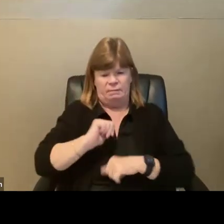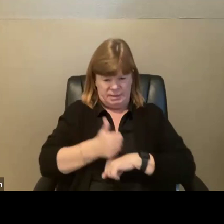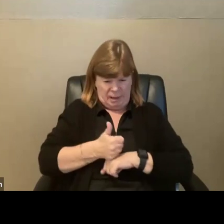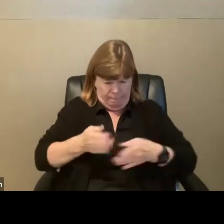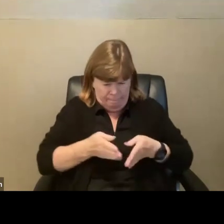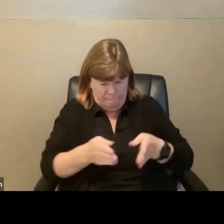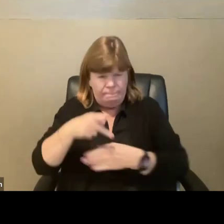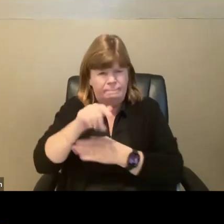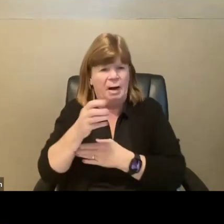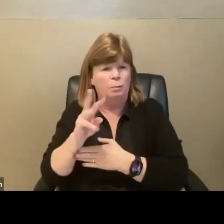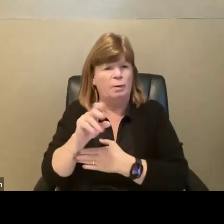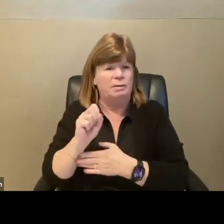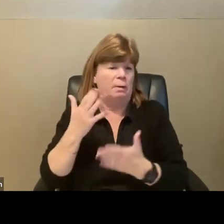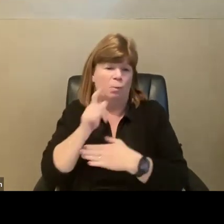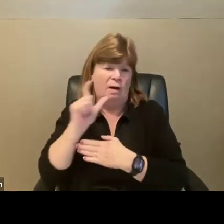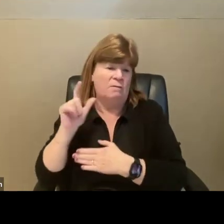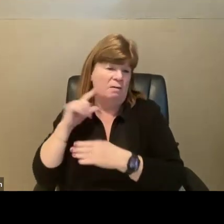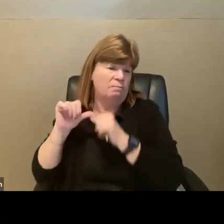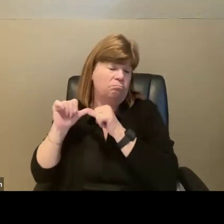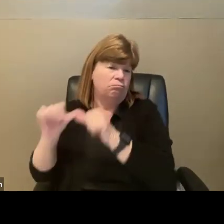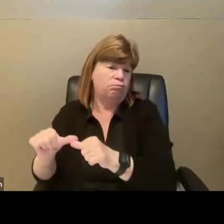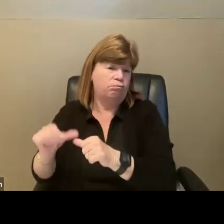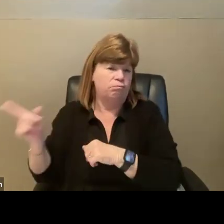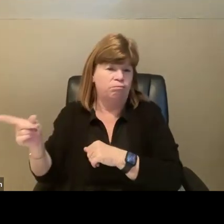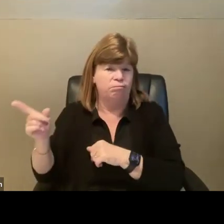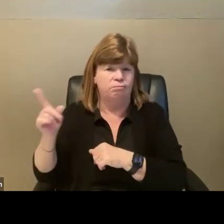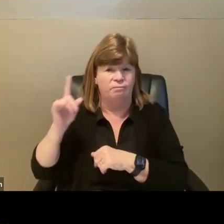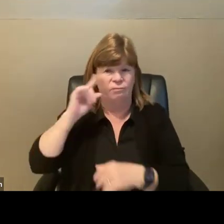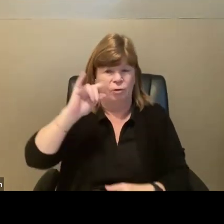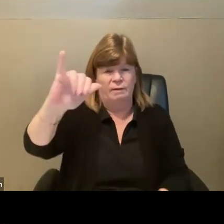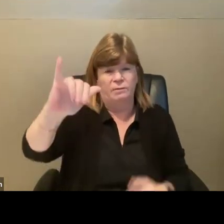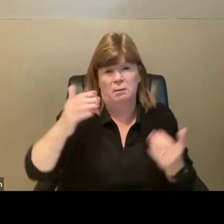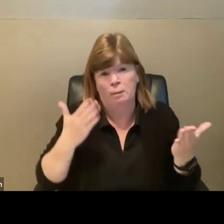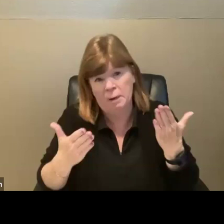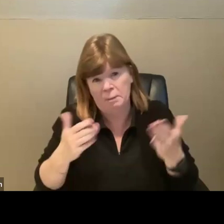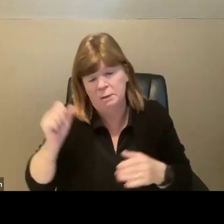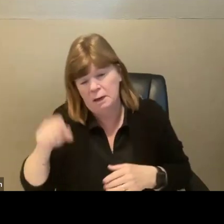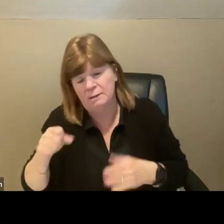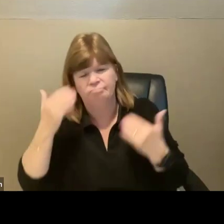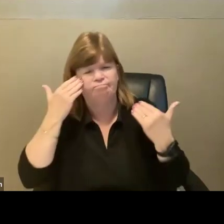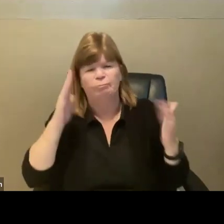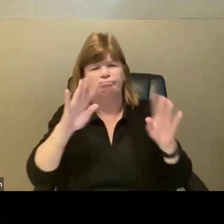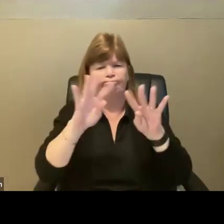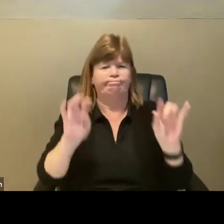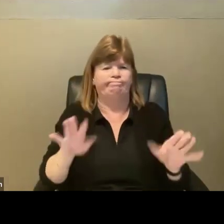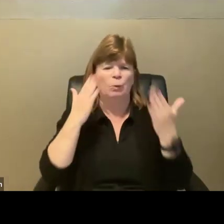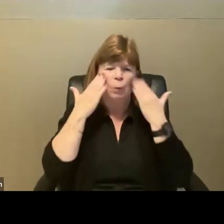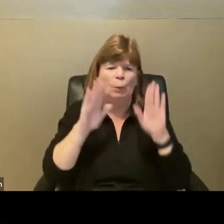y tal vez no necesites tener eso de por vida. O tal vez sí. Nadie sabe las respuestas a estas preguntas.